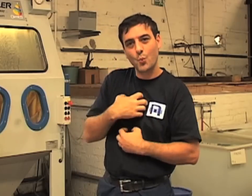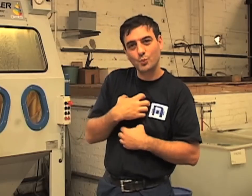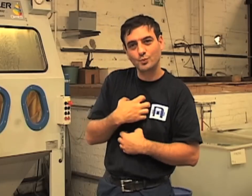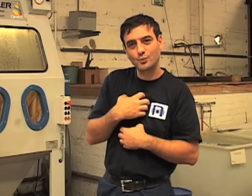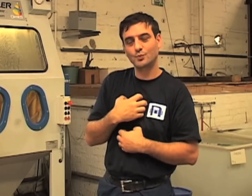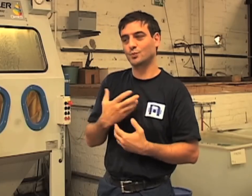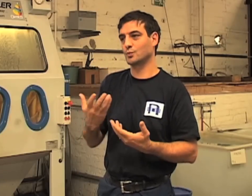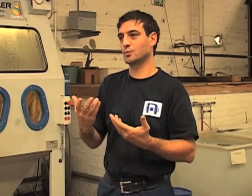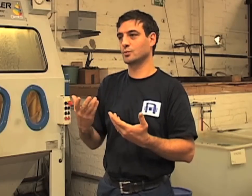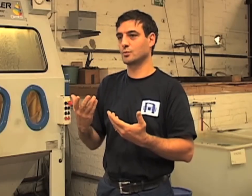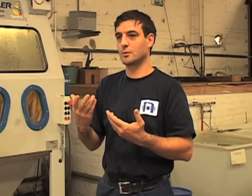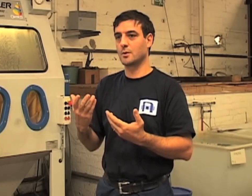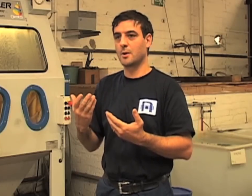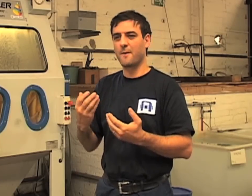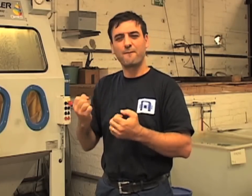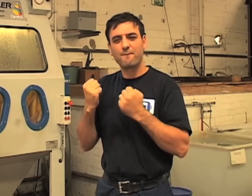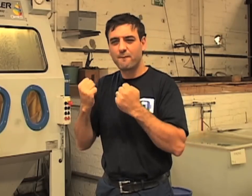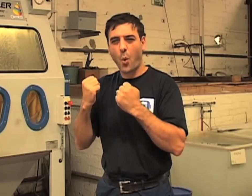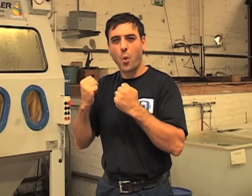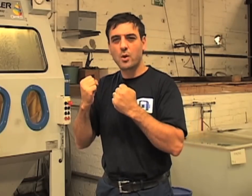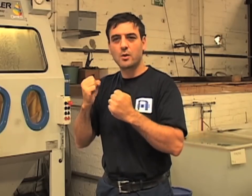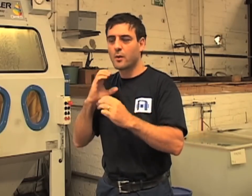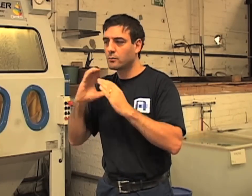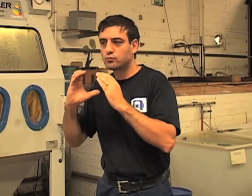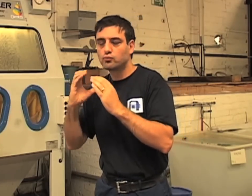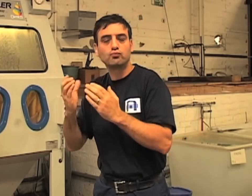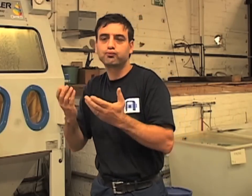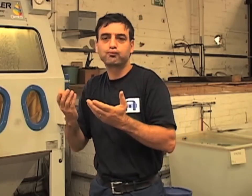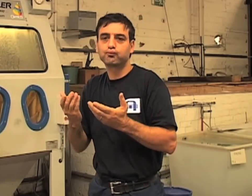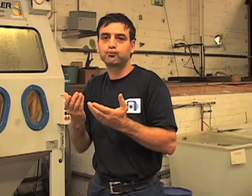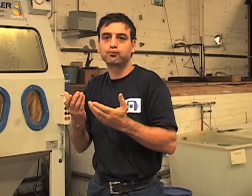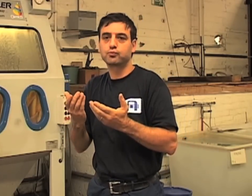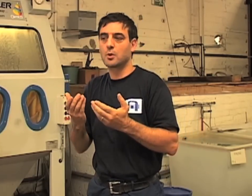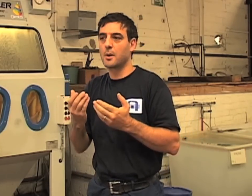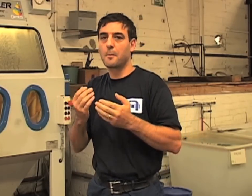On parvient à des échanges simples grâce à l'expression et à l'humour aussi.